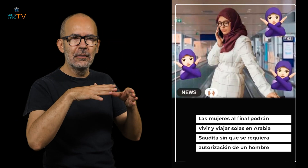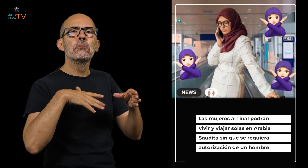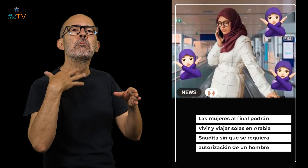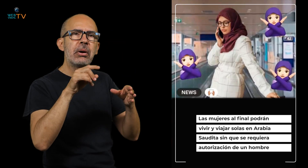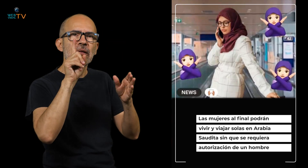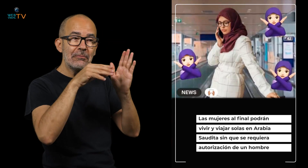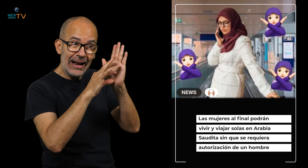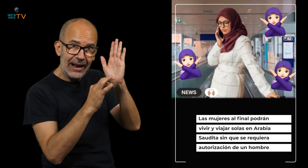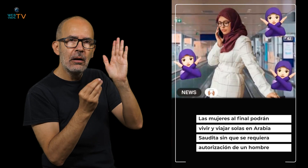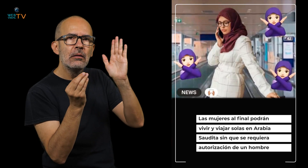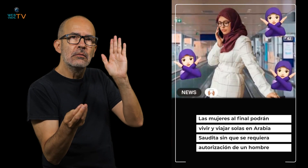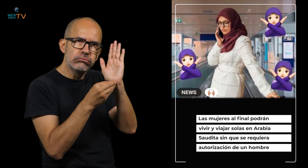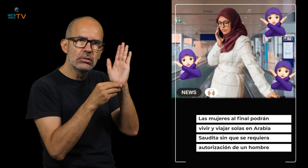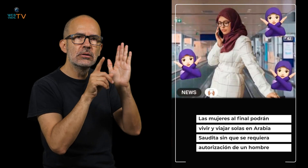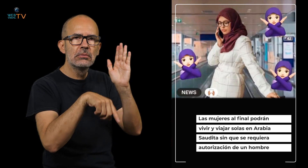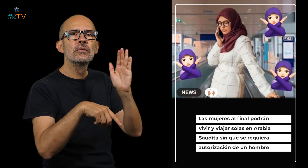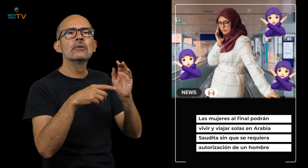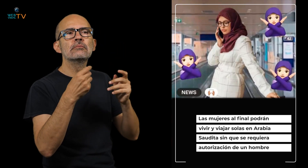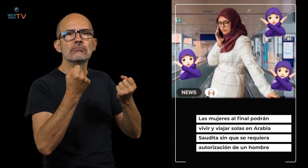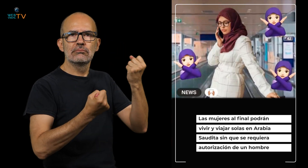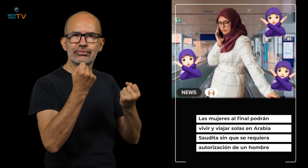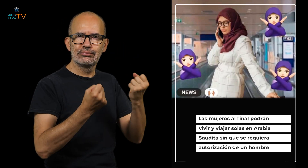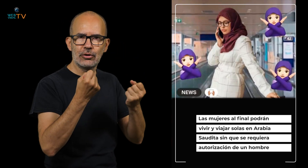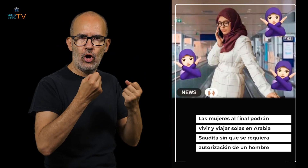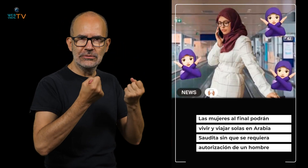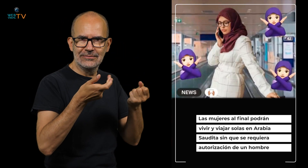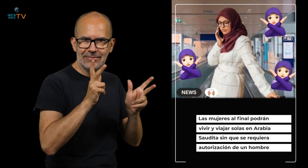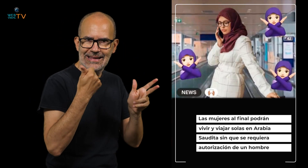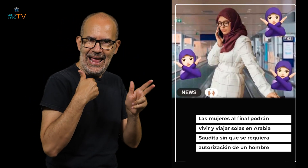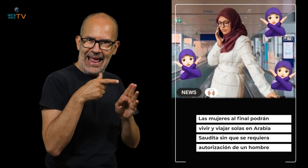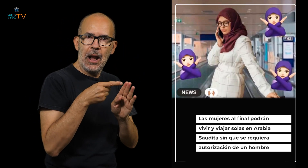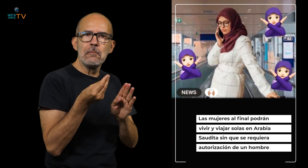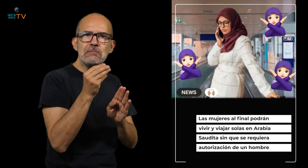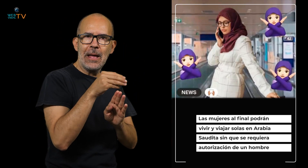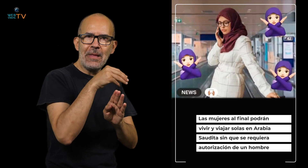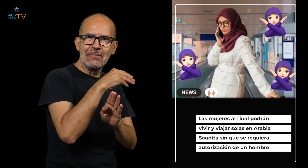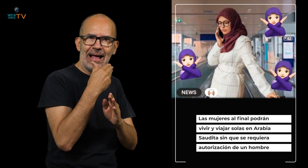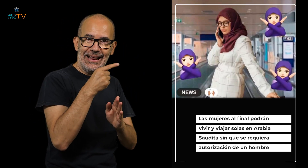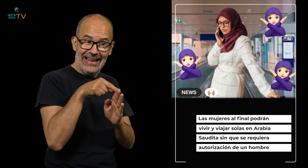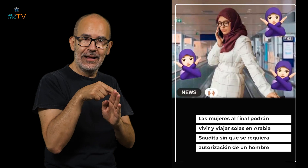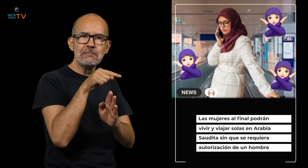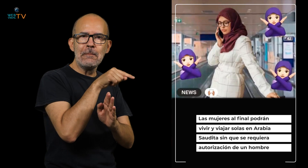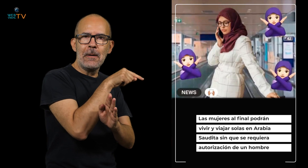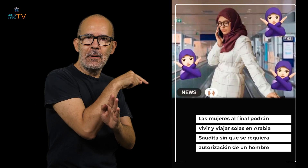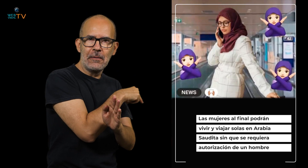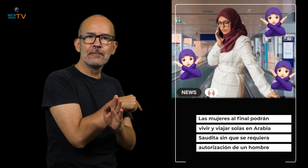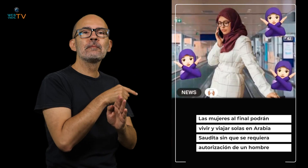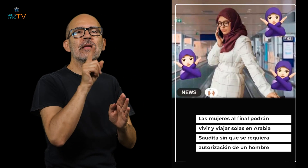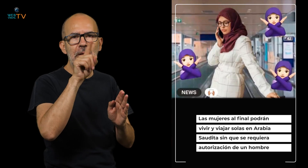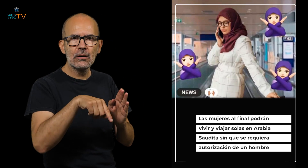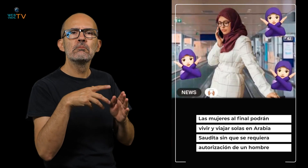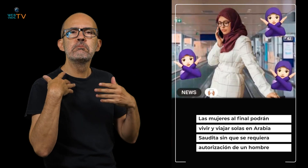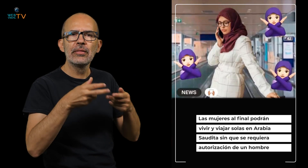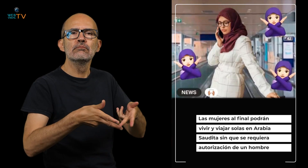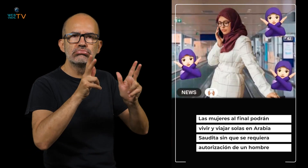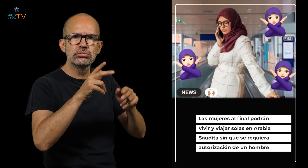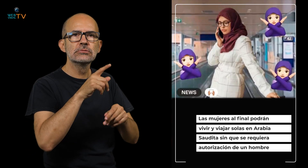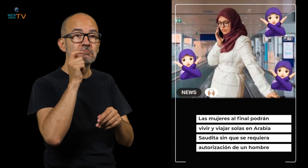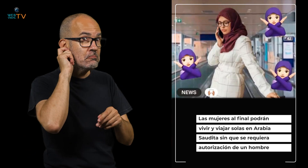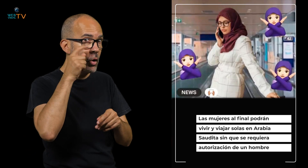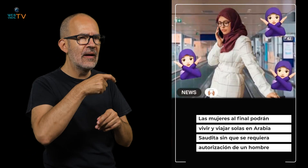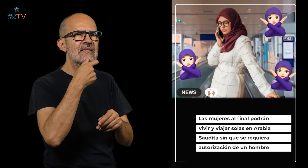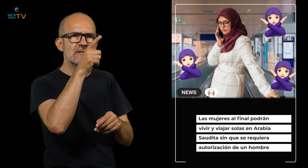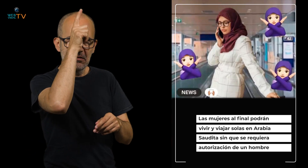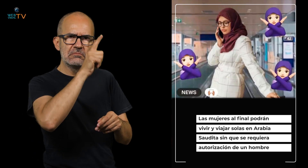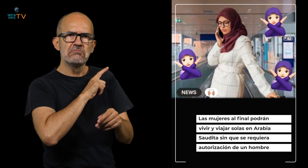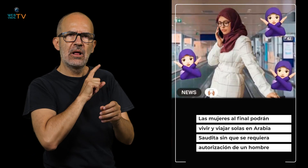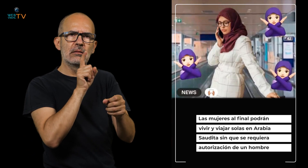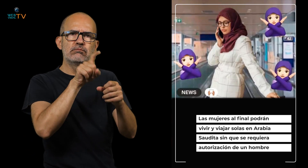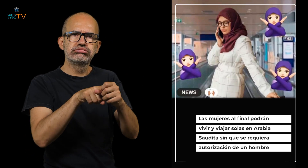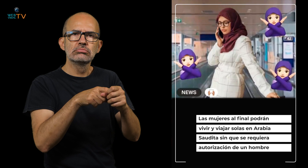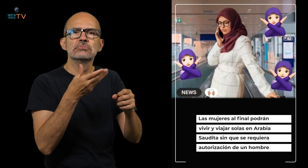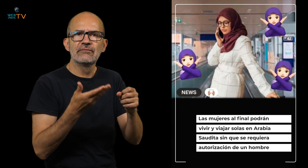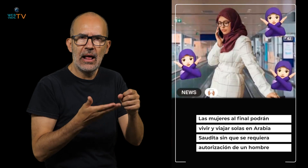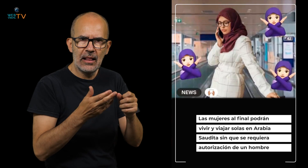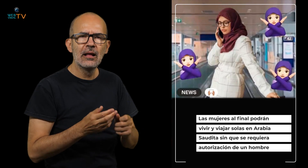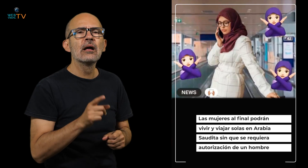ahora las mujeres en Arabia Saudita pueden conducir, unirse a las fuerzas armadas